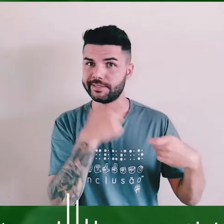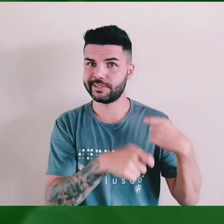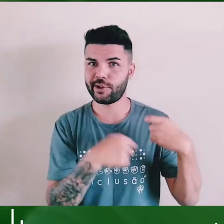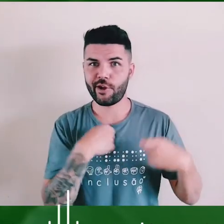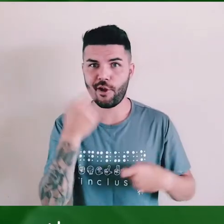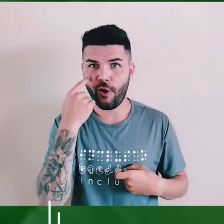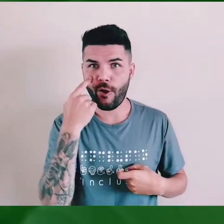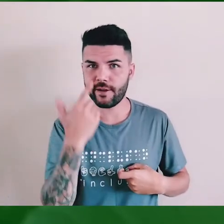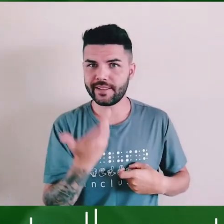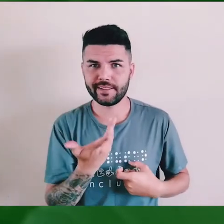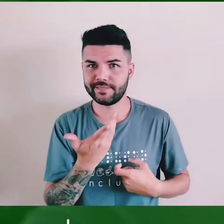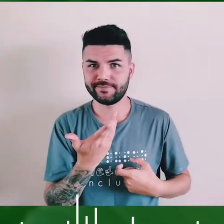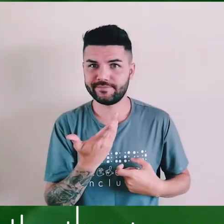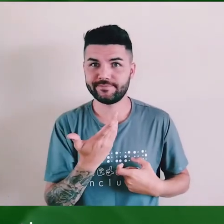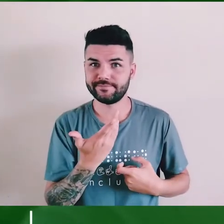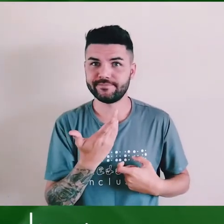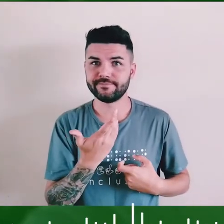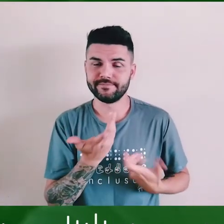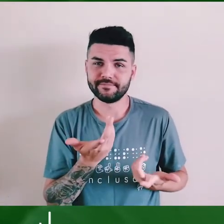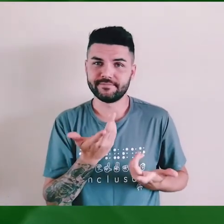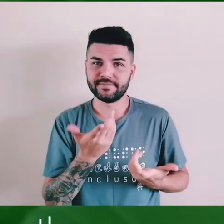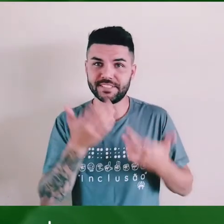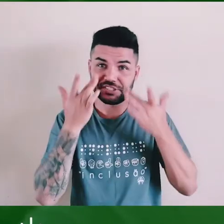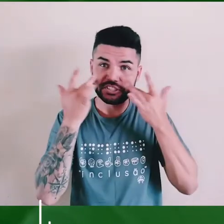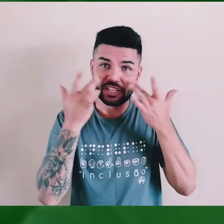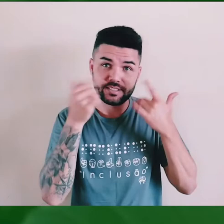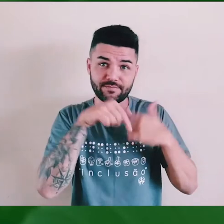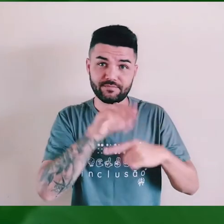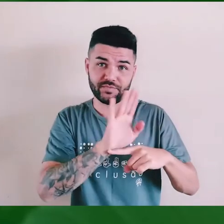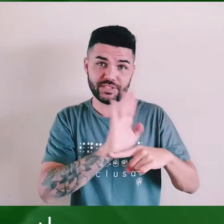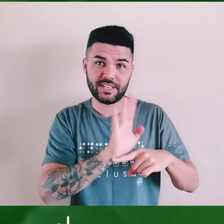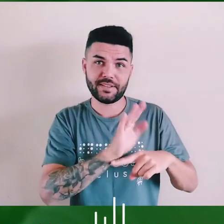com ciúme ne? Minha mãe beijando de língua, ai meu deus do céu! Quando minha mãe fez